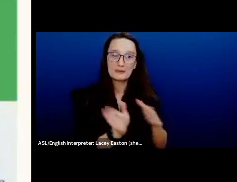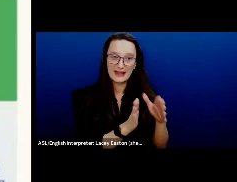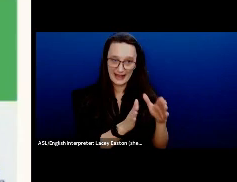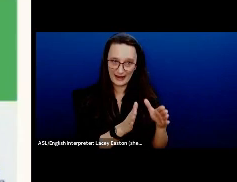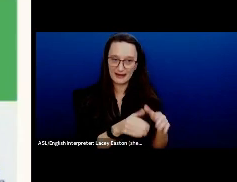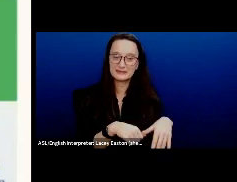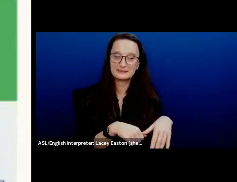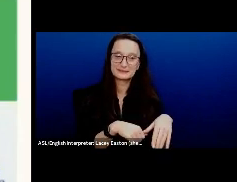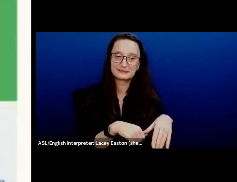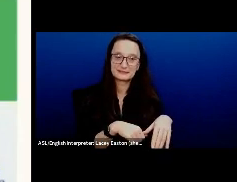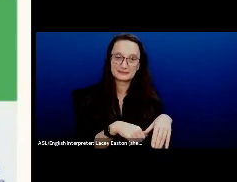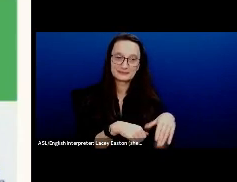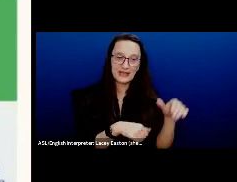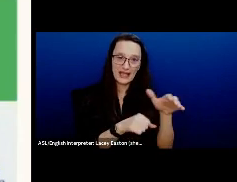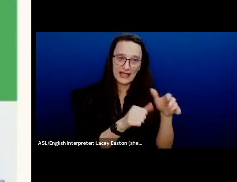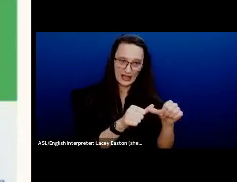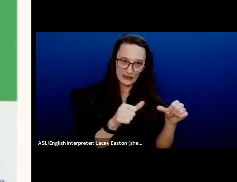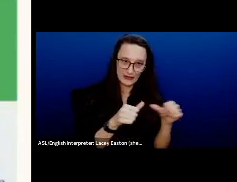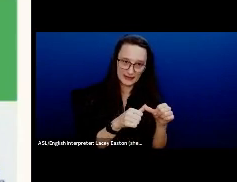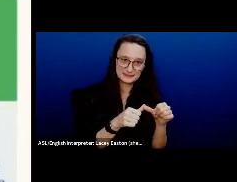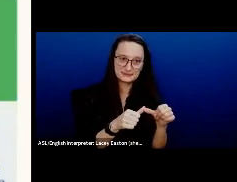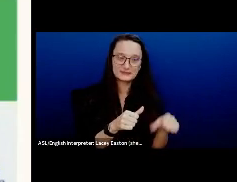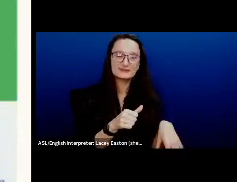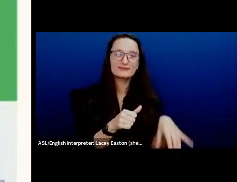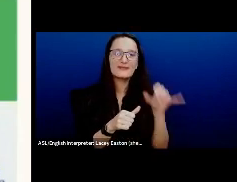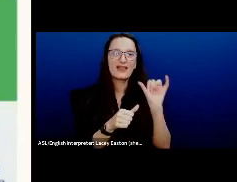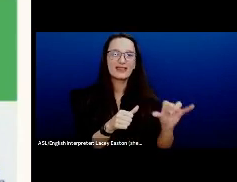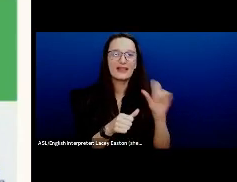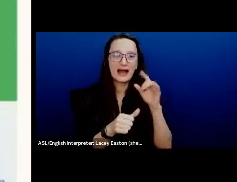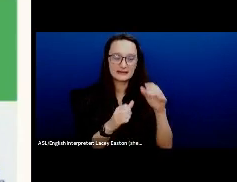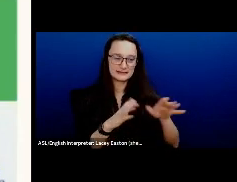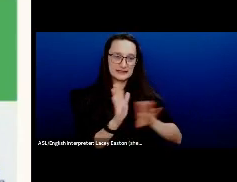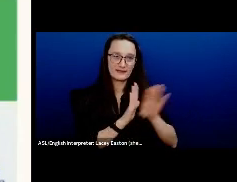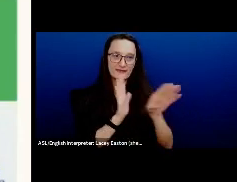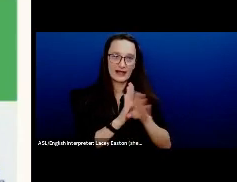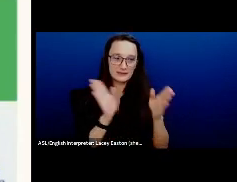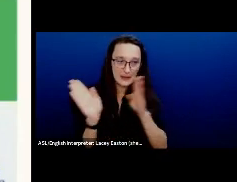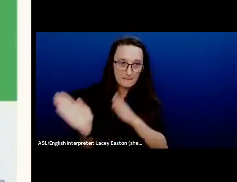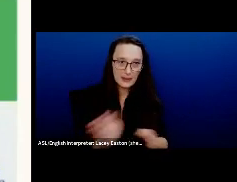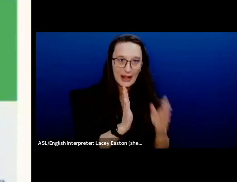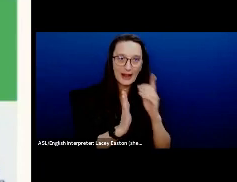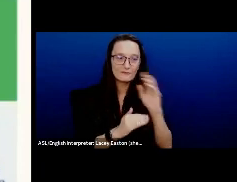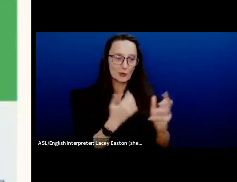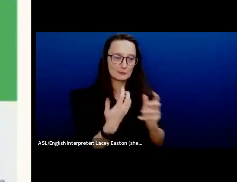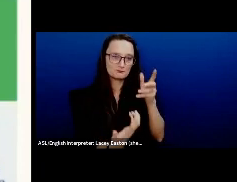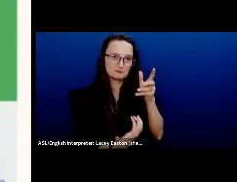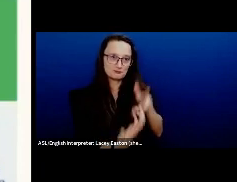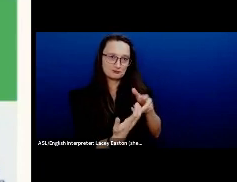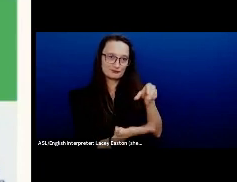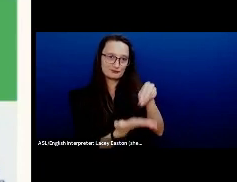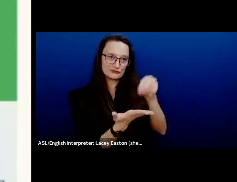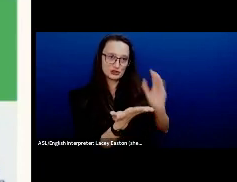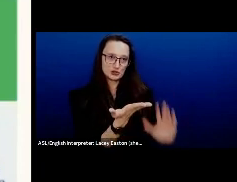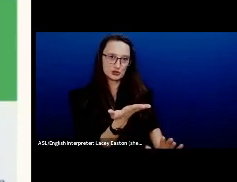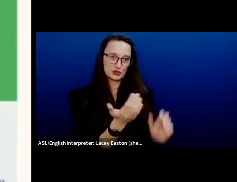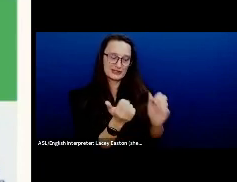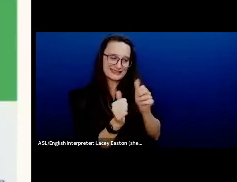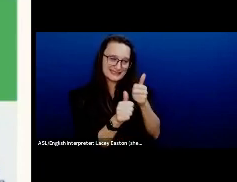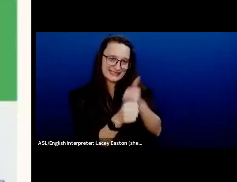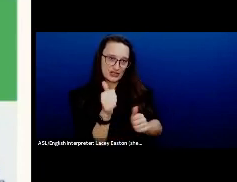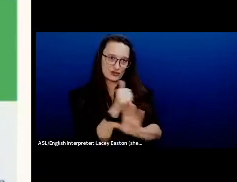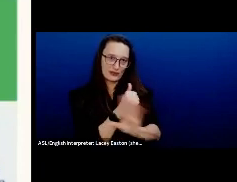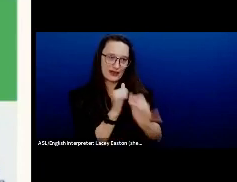satisfacer las necesidades individuales de cada estudiante, por lo que hoy hay 137 SELPA en todo California, aproximadamente